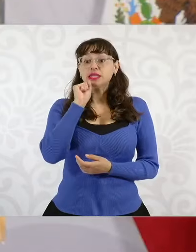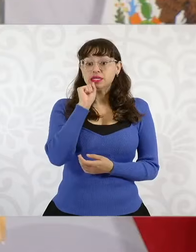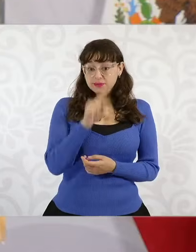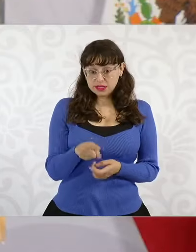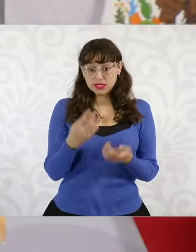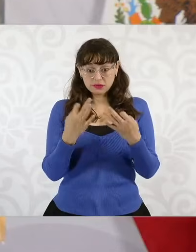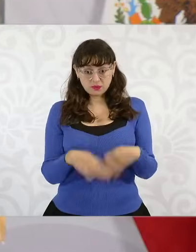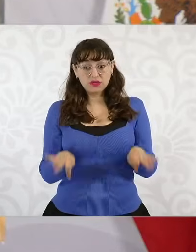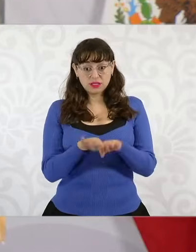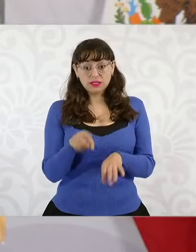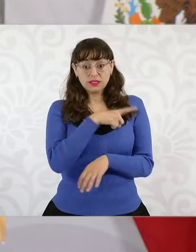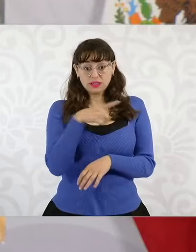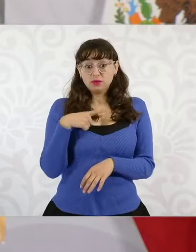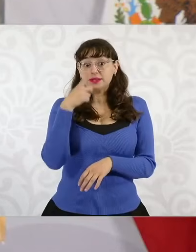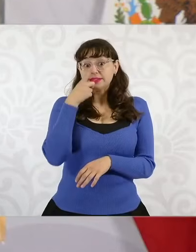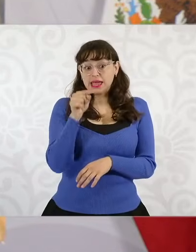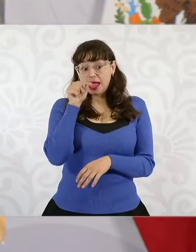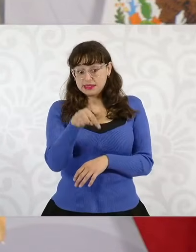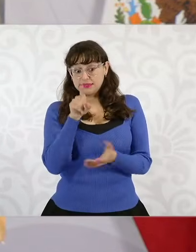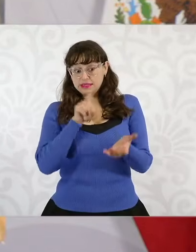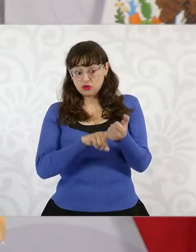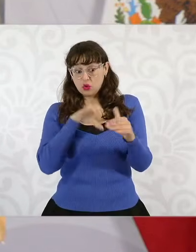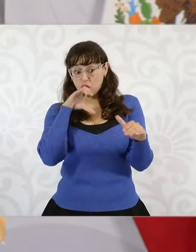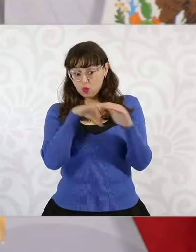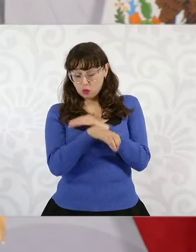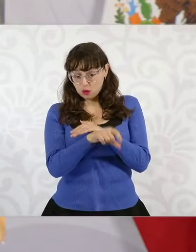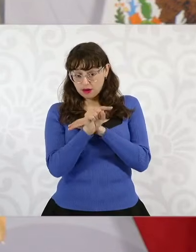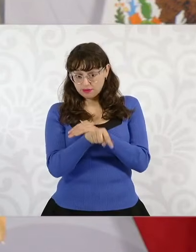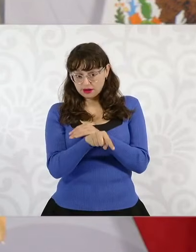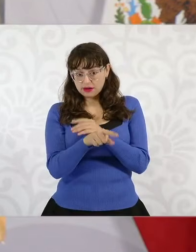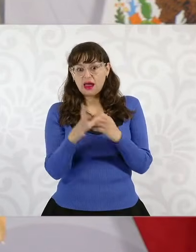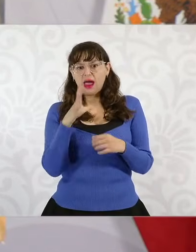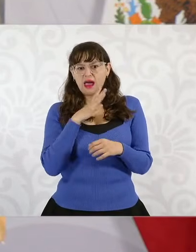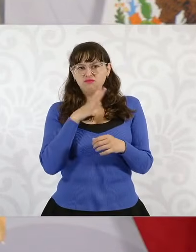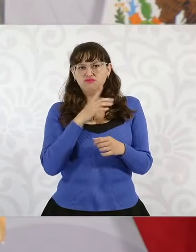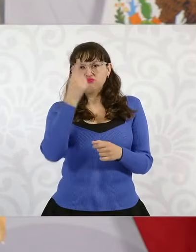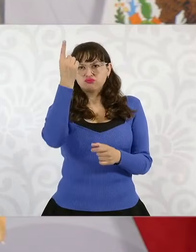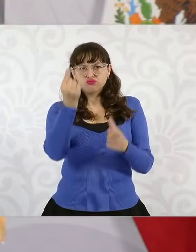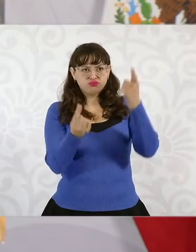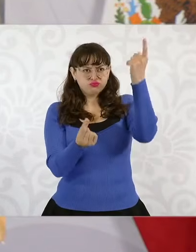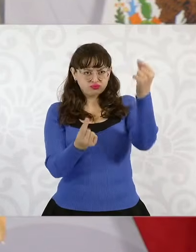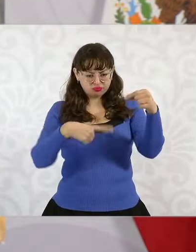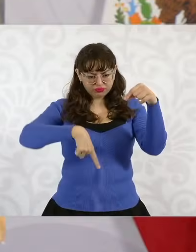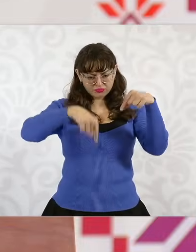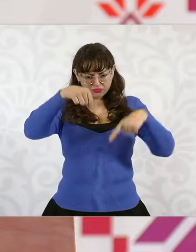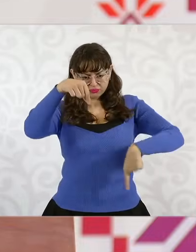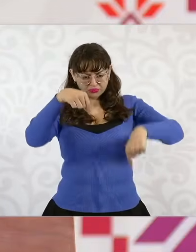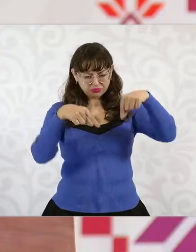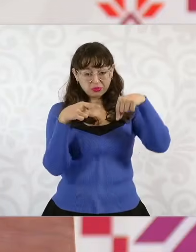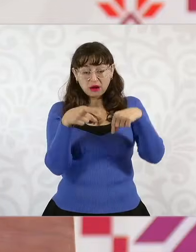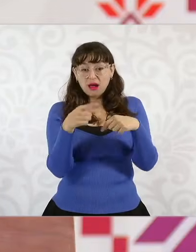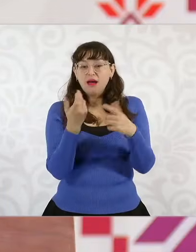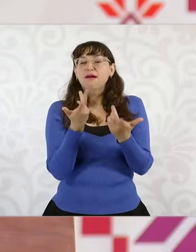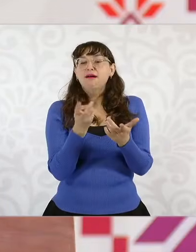señalar que en la misma cueva encontramos estalactitas y estalacmitas modificadas para